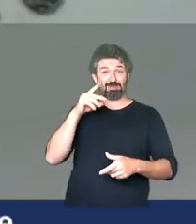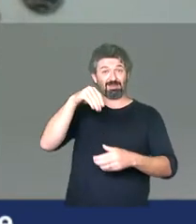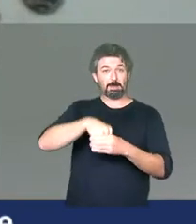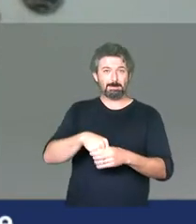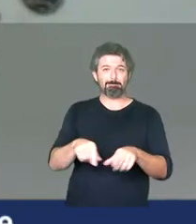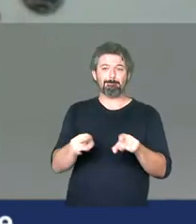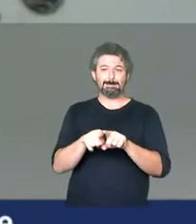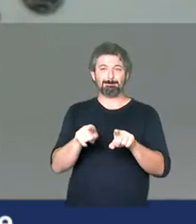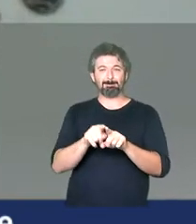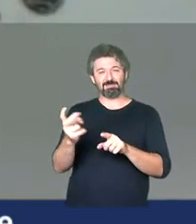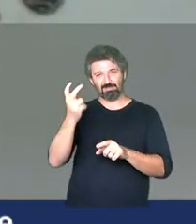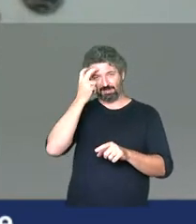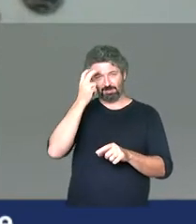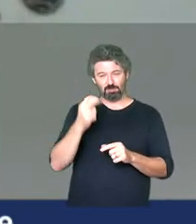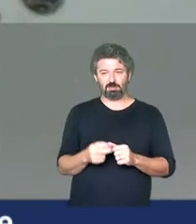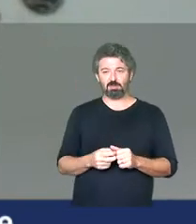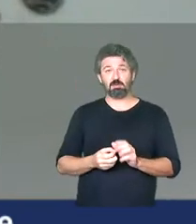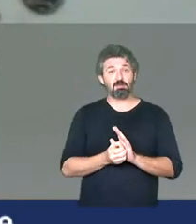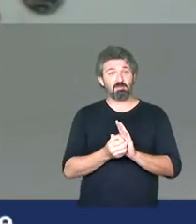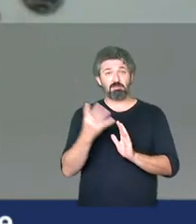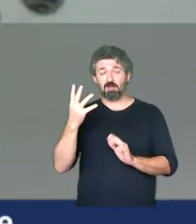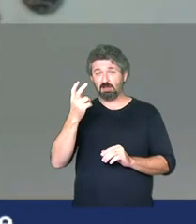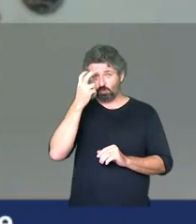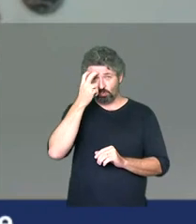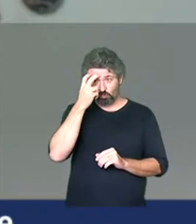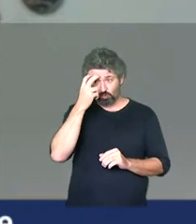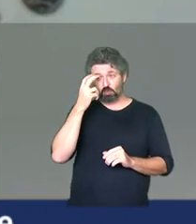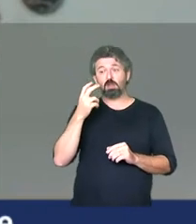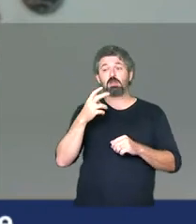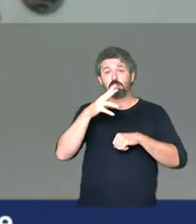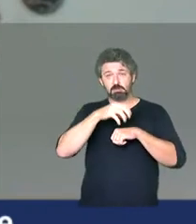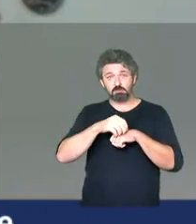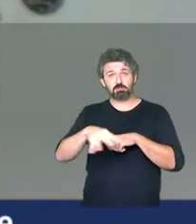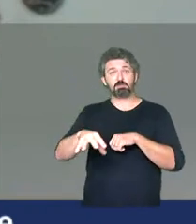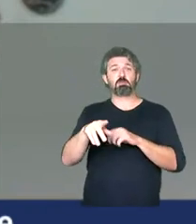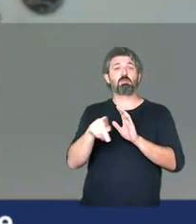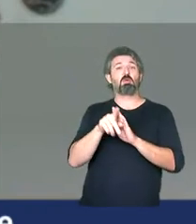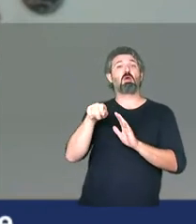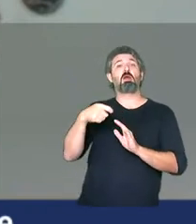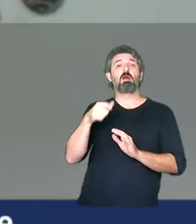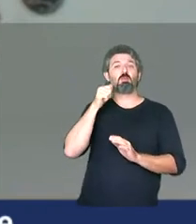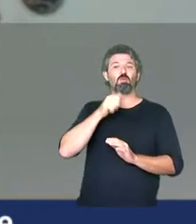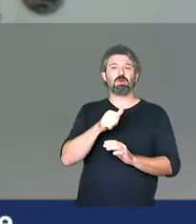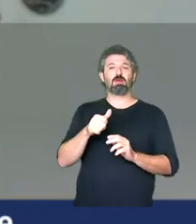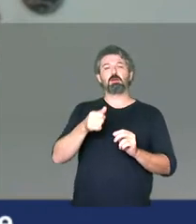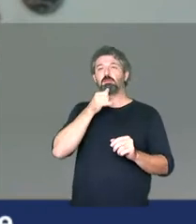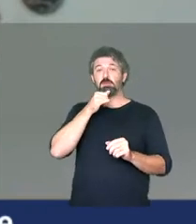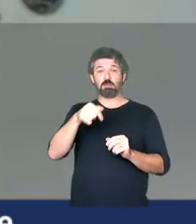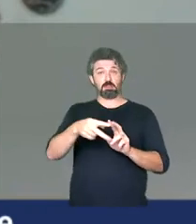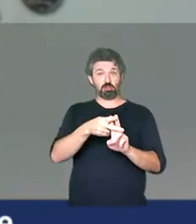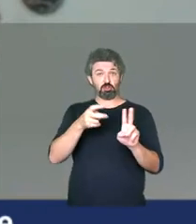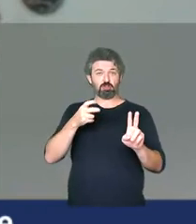FEMINICÍDIO ATÉ . PORQUE AS MULHERES SÃO INCLUÍDAS NA CULTURA, MUITAS CULTURAS SÃO REPASSADAS ATRAVÀS DAS MULHERES, MULHERES INDÍGENAS